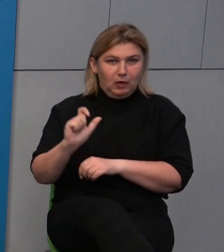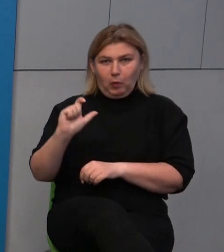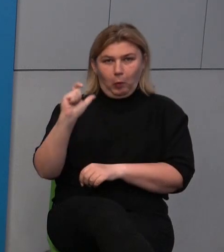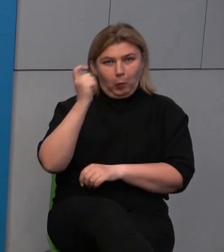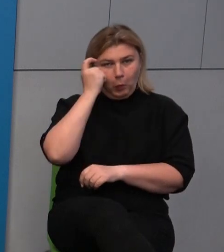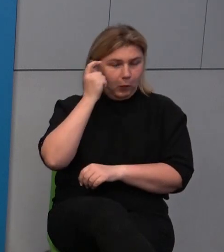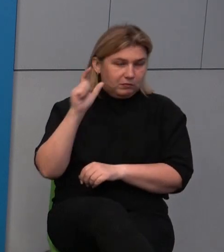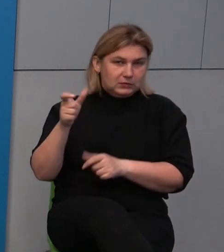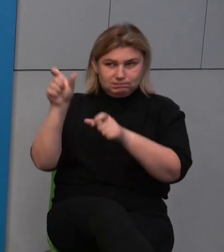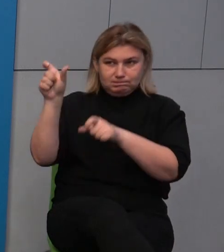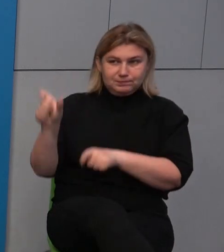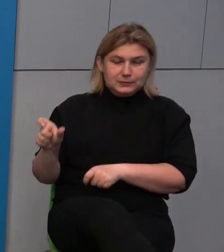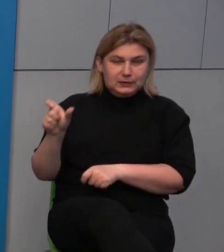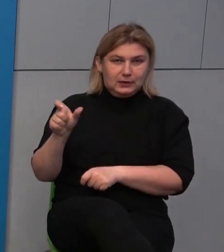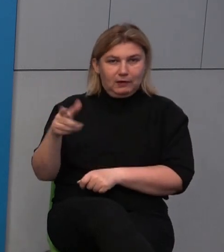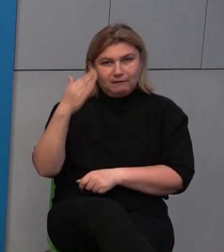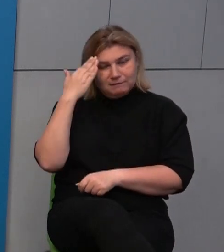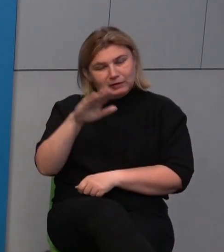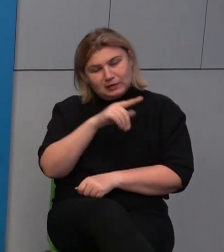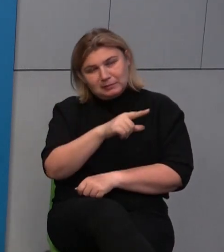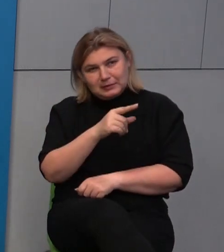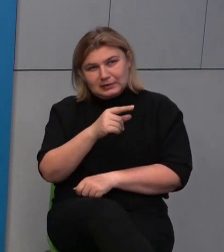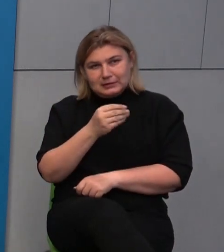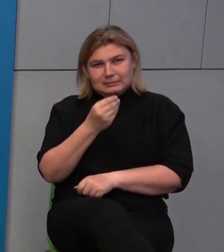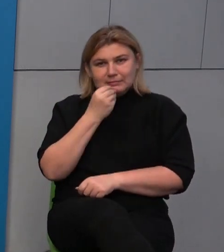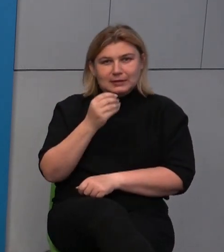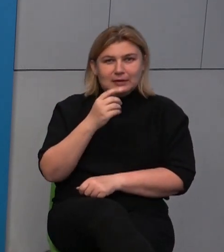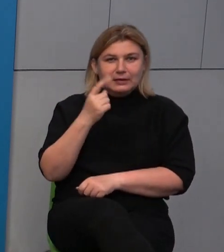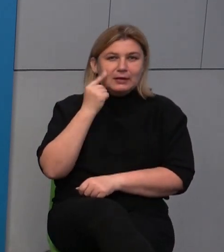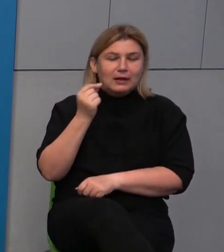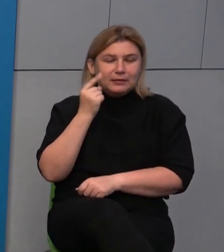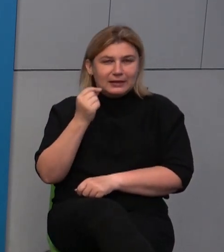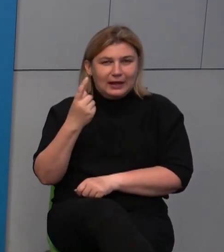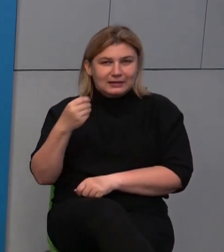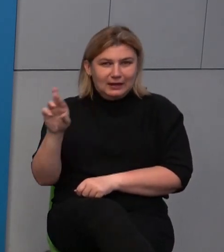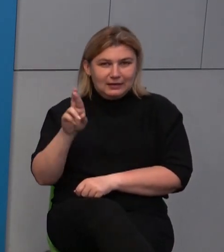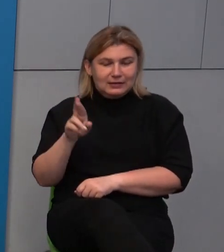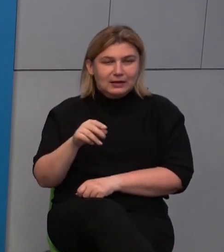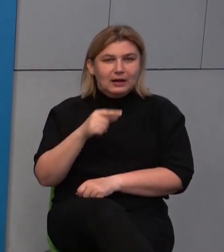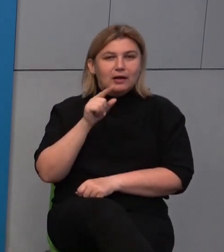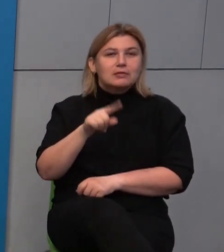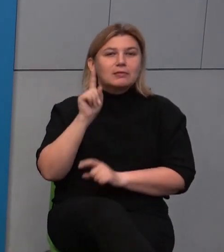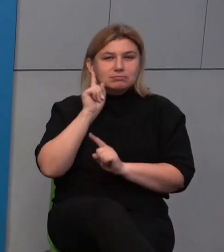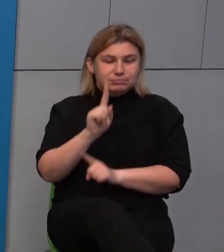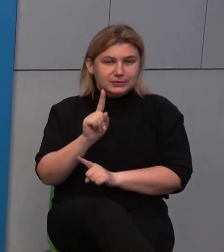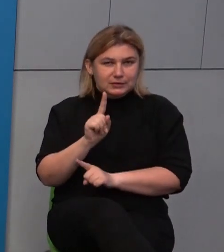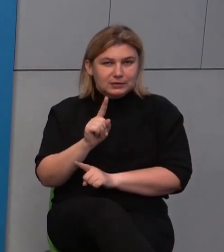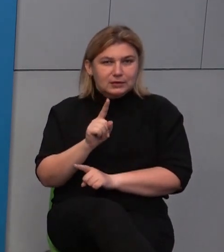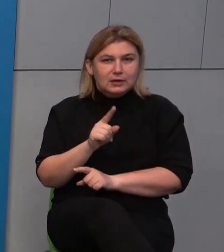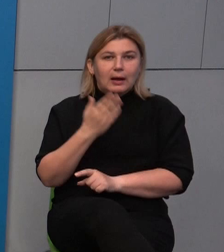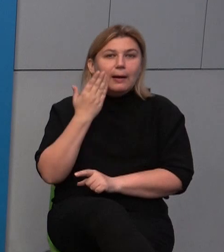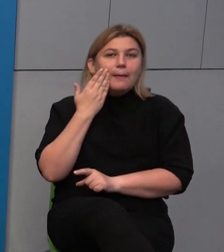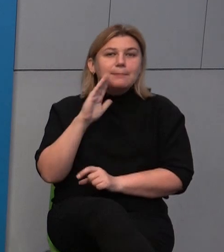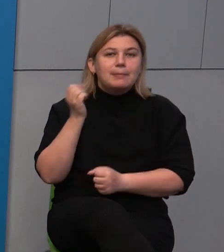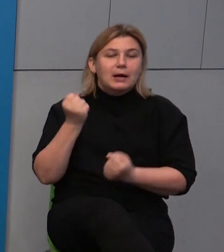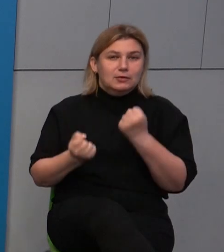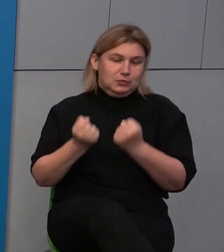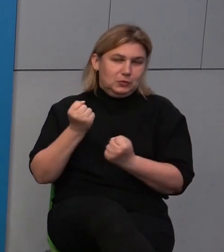ale on chyba wolałby jednak deser. To prawda i to jest bardzo trudny temat,